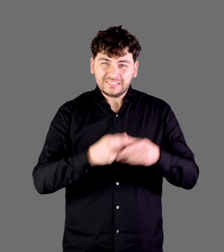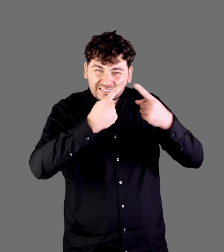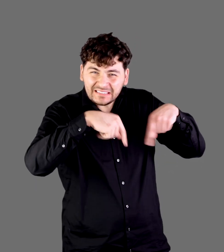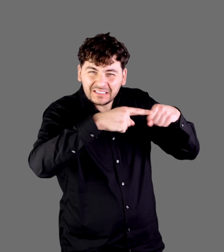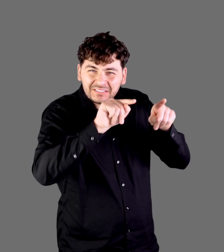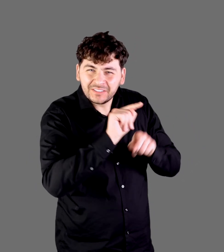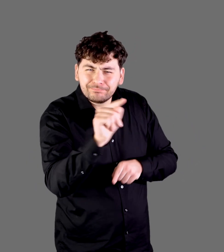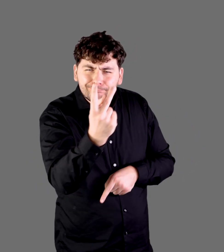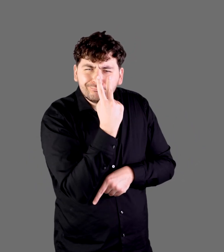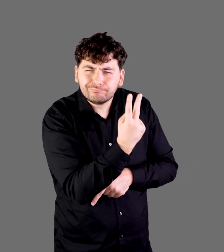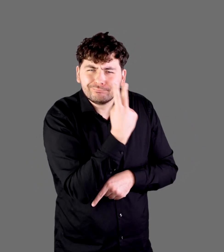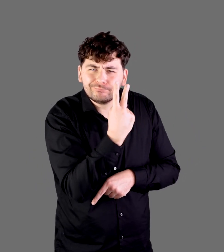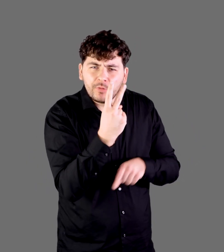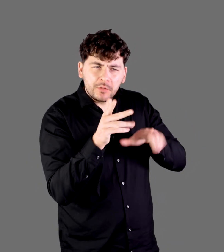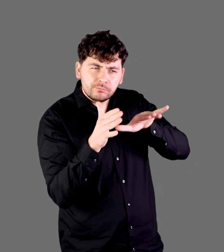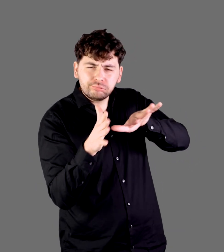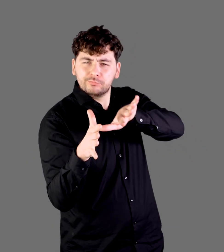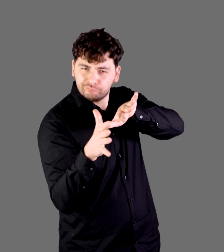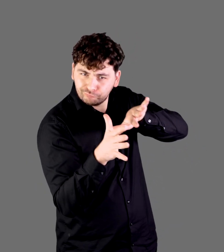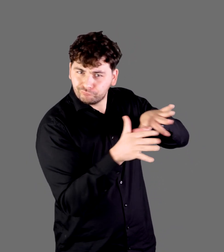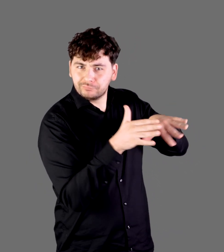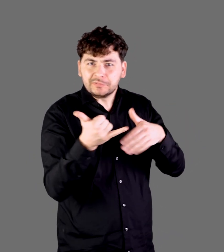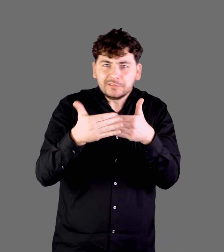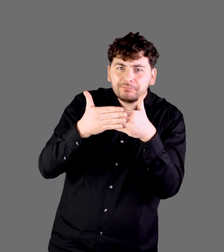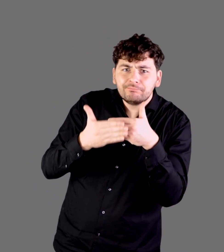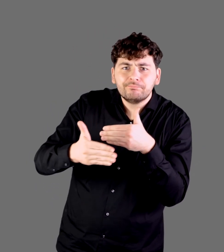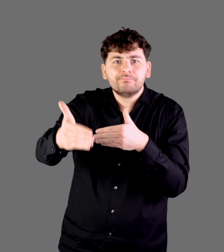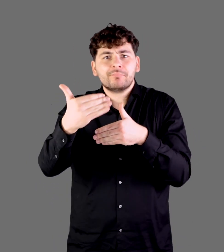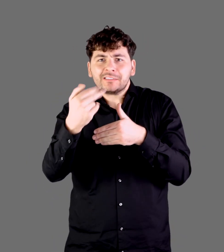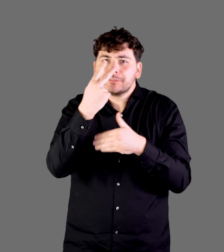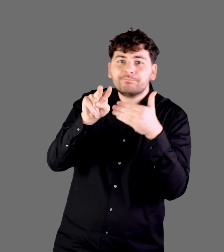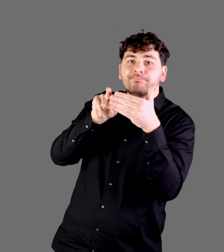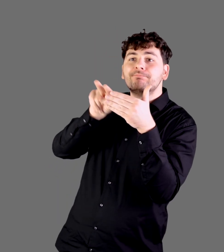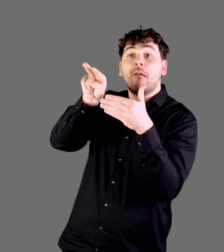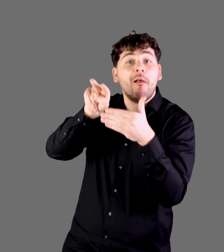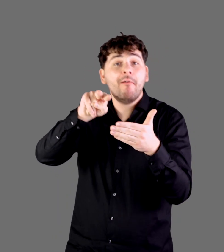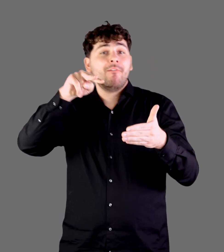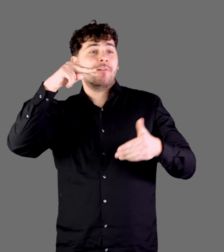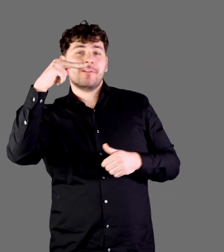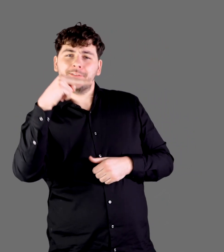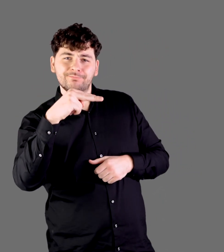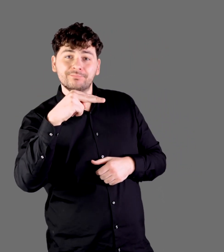Nachdem Sie den Zellentrakt verlassen haben, bietet Ihnen die Ausstellung einen Perspektivwechsel.